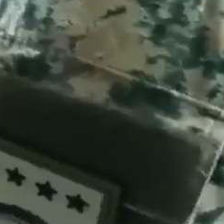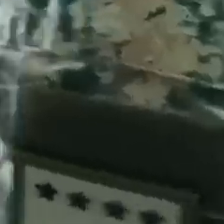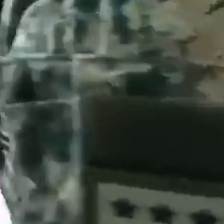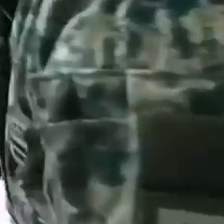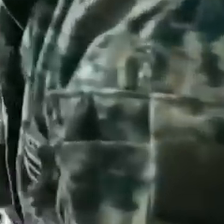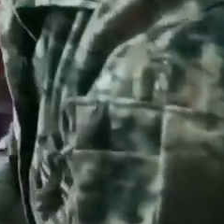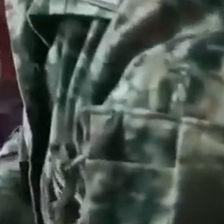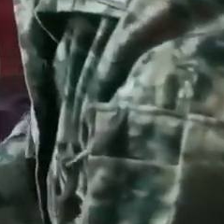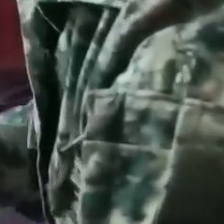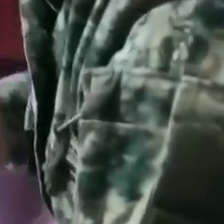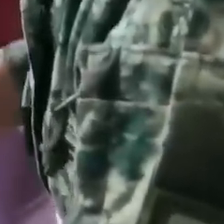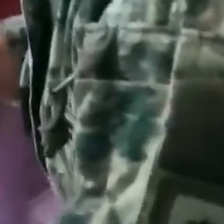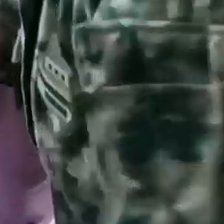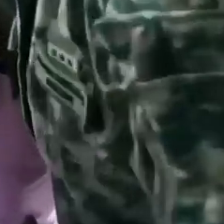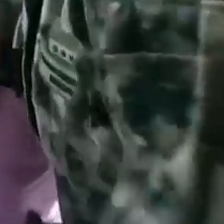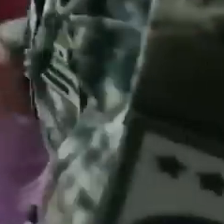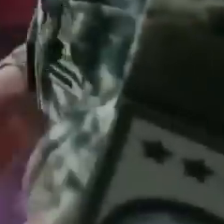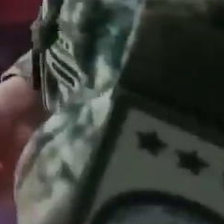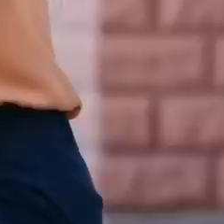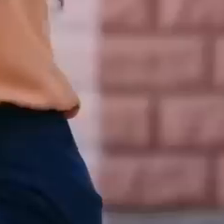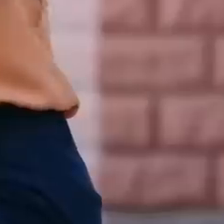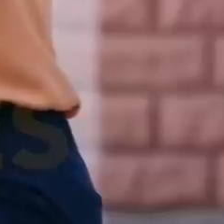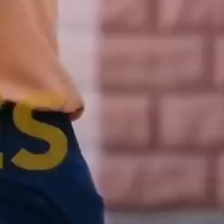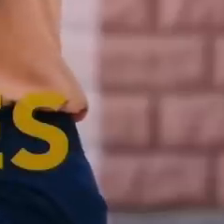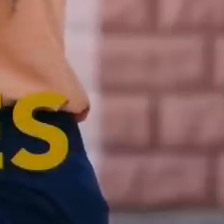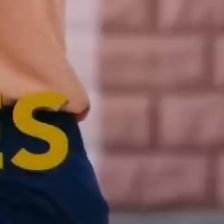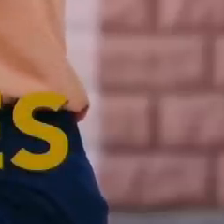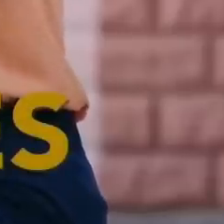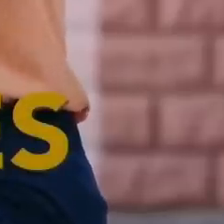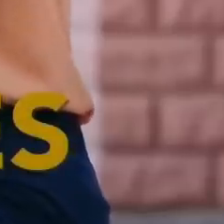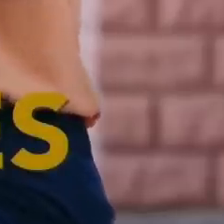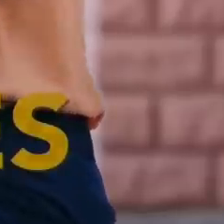de un estado de paz incluye necesariamente crear las condiciones para que niñas niños